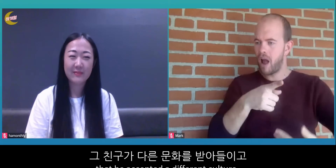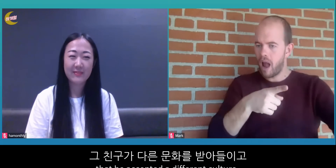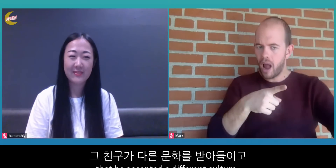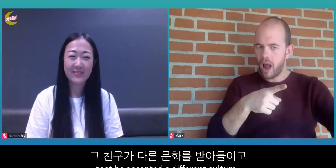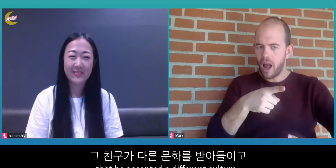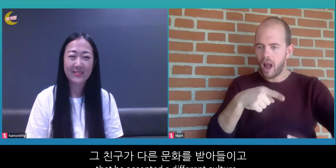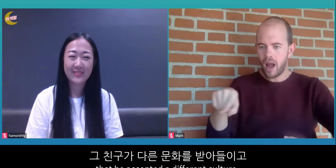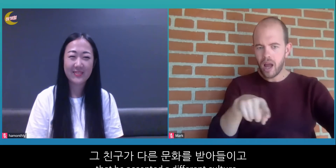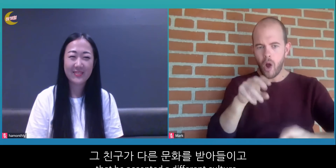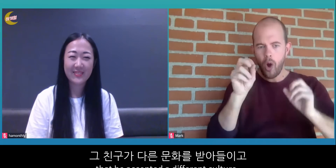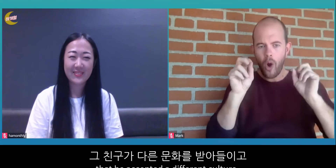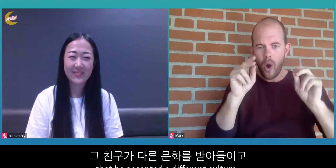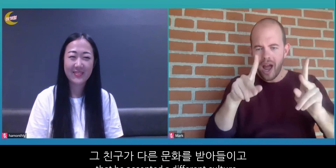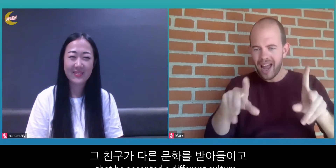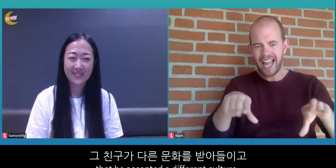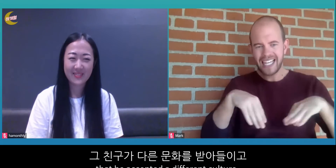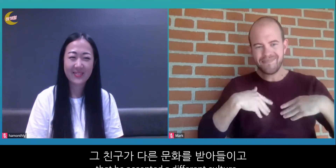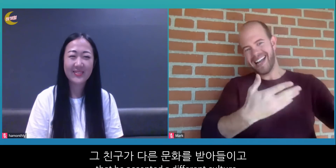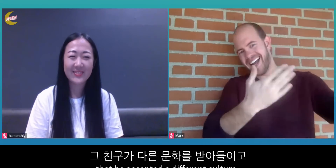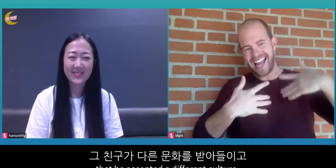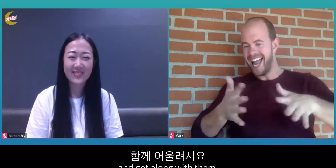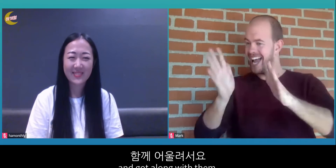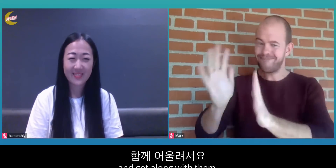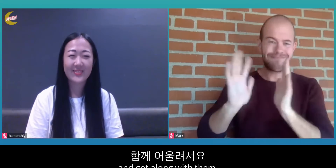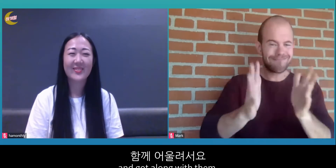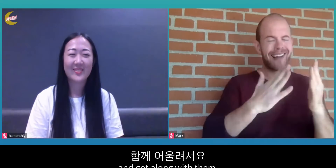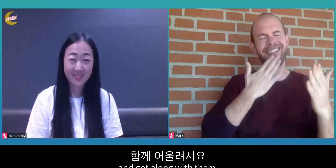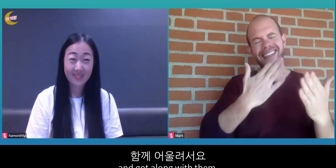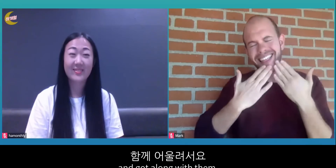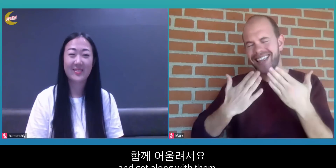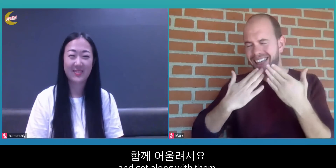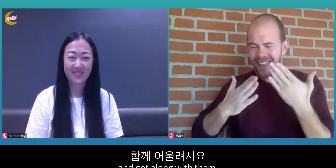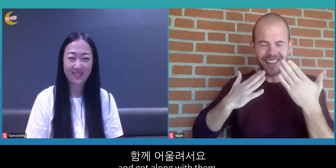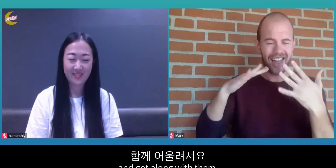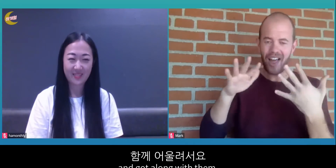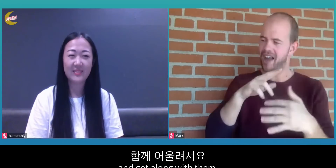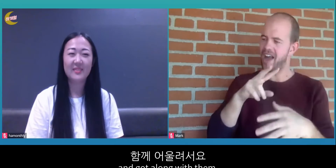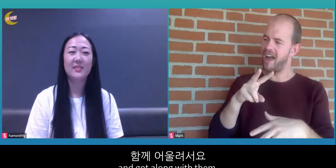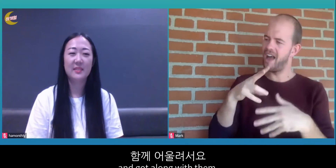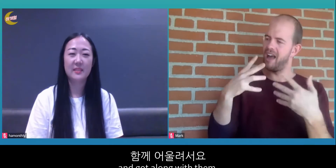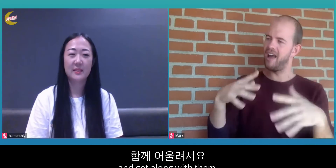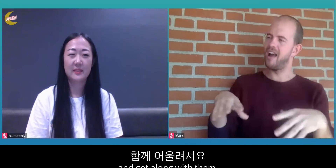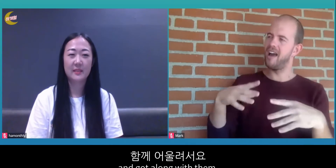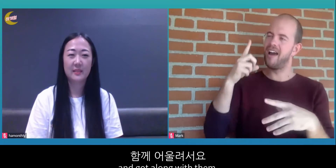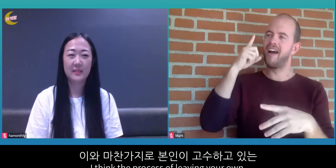彼は異なる文化を受け入れ、彼らと仲良くしました。